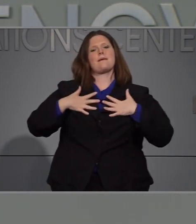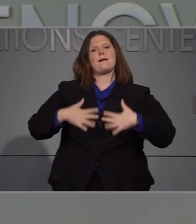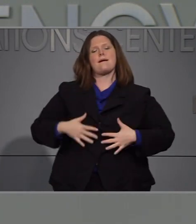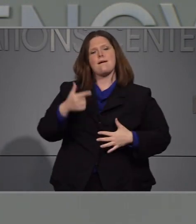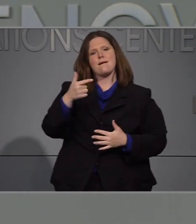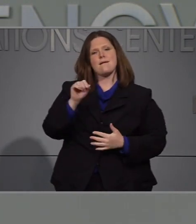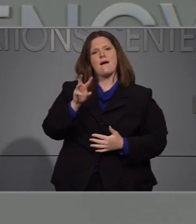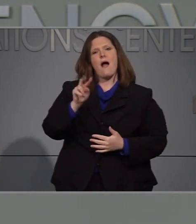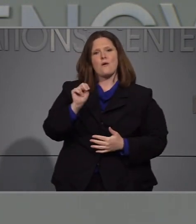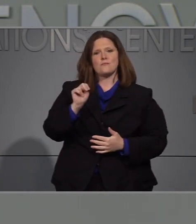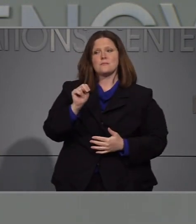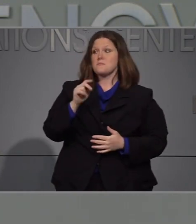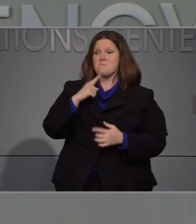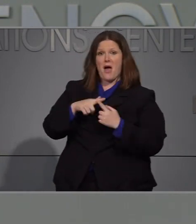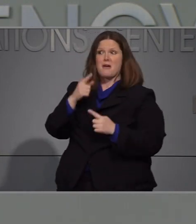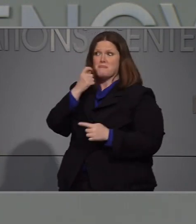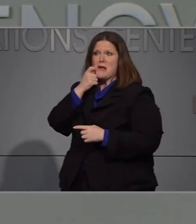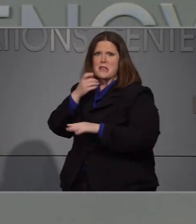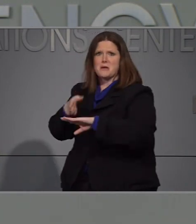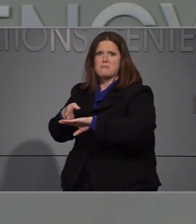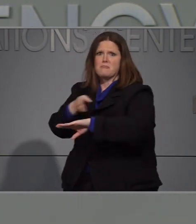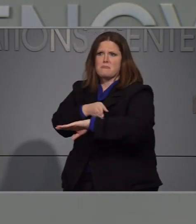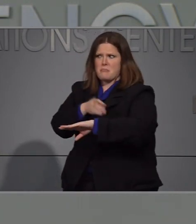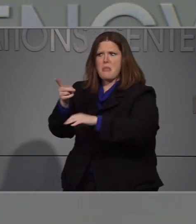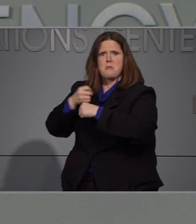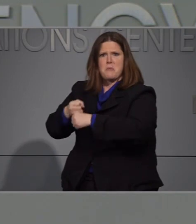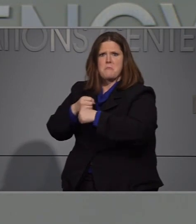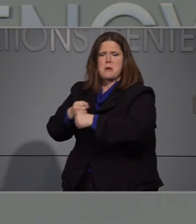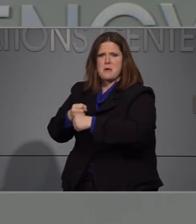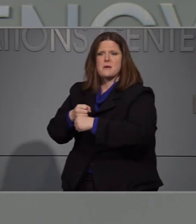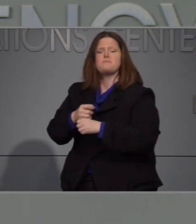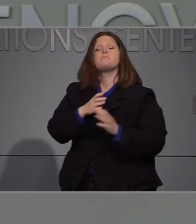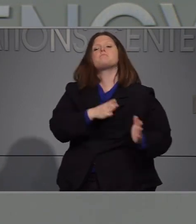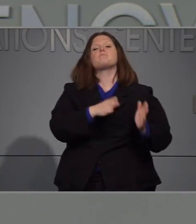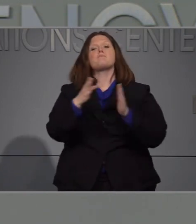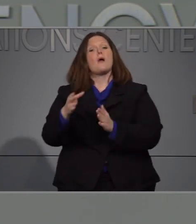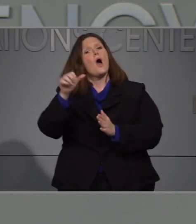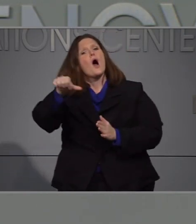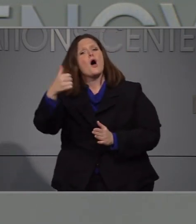Es con las batas, pero también esto ha recientemente se ha mejorado, y también las